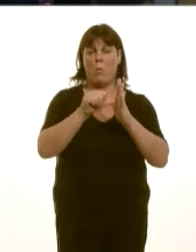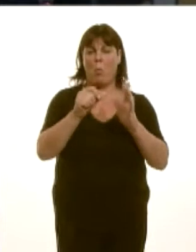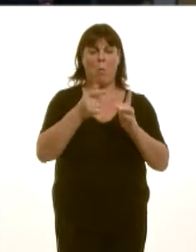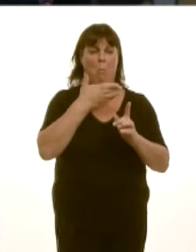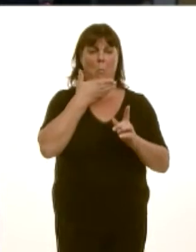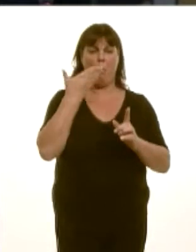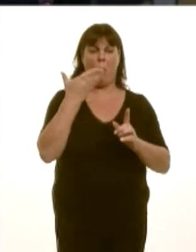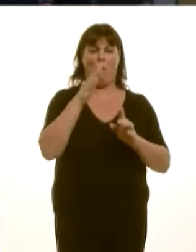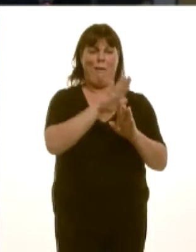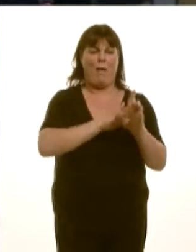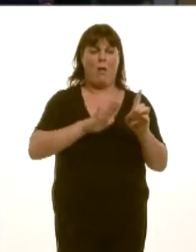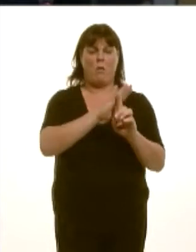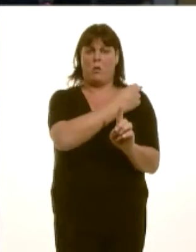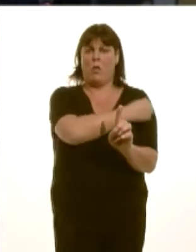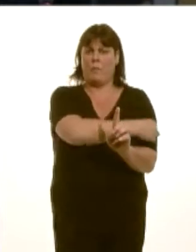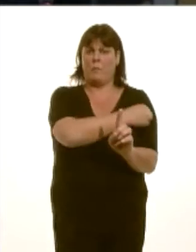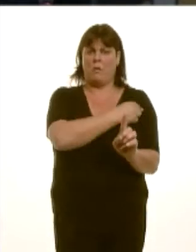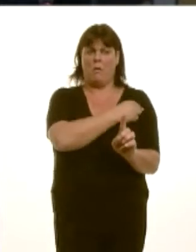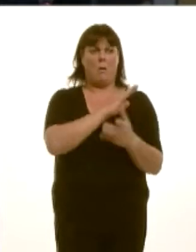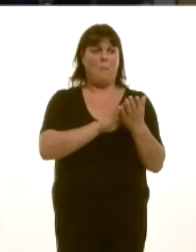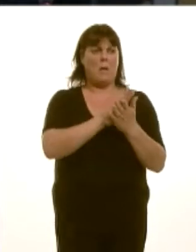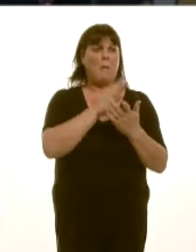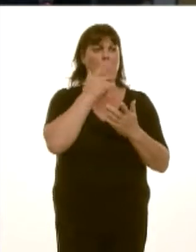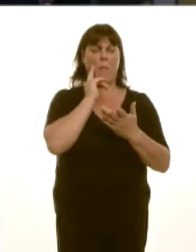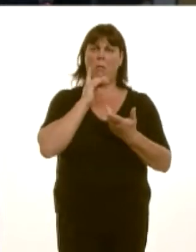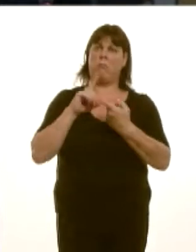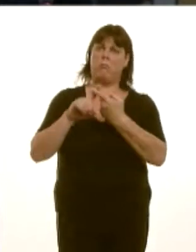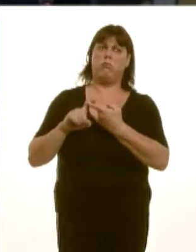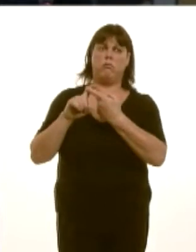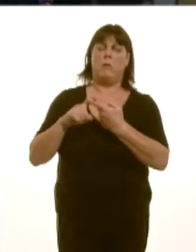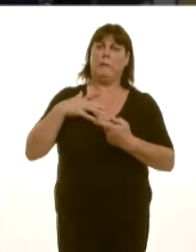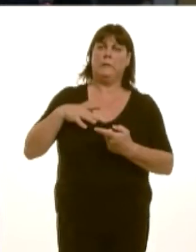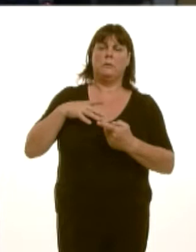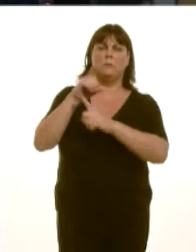sut y gallwch sicrhau bod ymateb y Llywodraeth yn un sy’n cadarnhau ac yn tyfu gwasanaethau cymunedol?